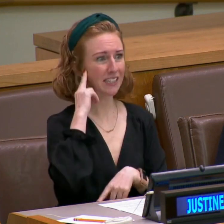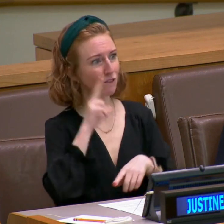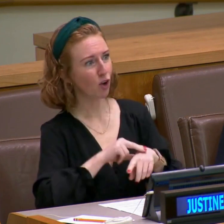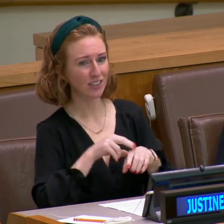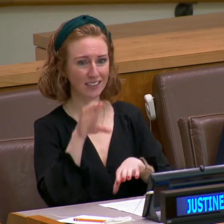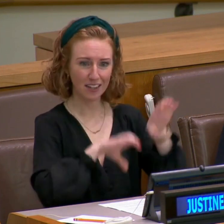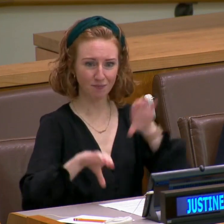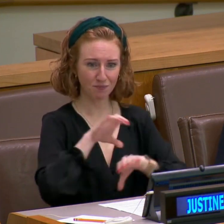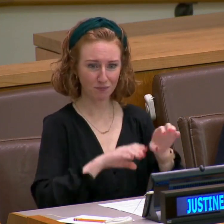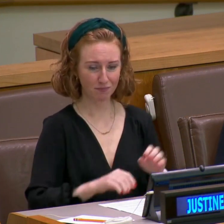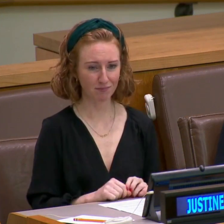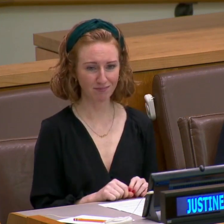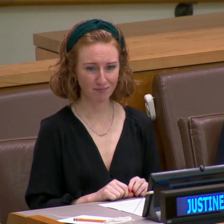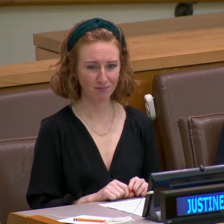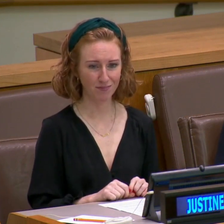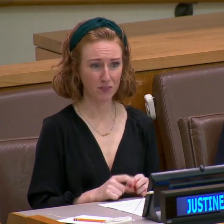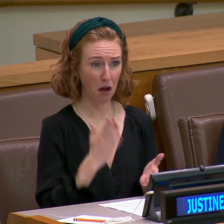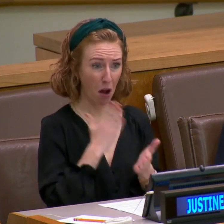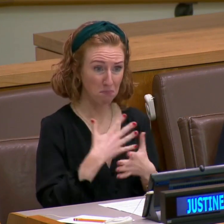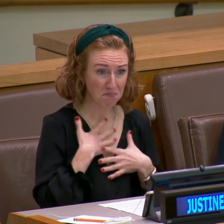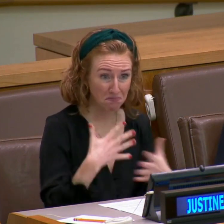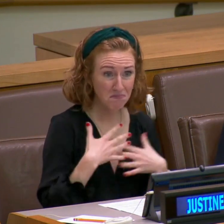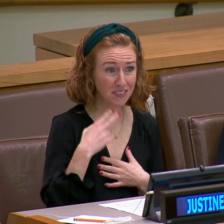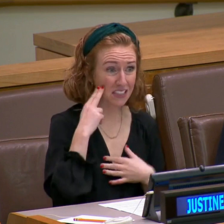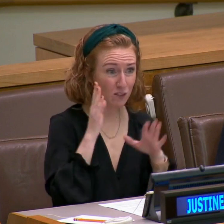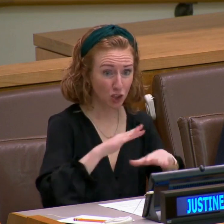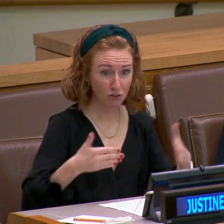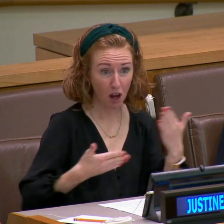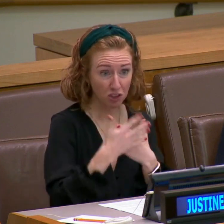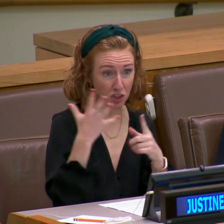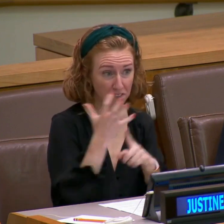nuestra futura generación de doctores y científicos sordos. ¿Es de extrañar que